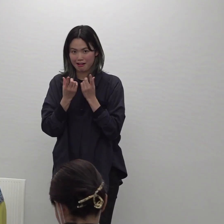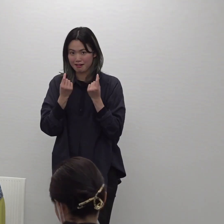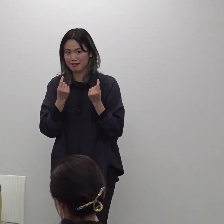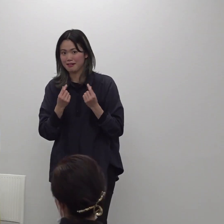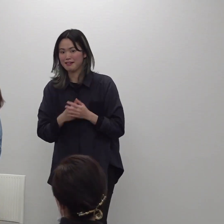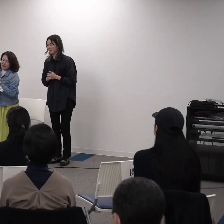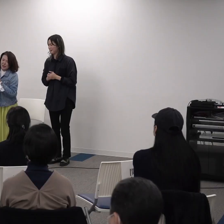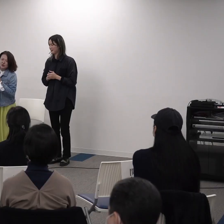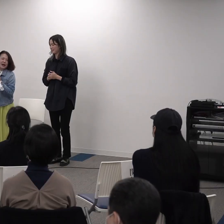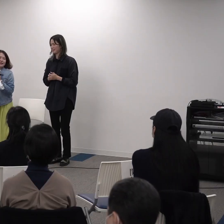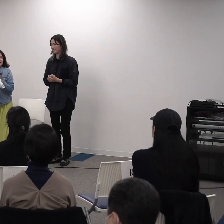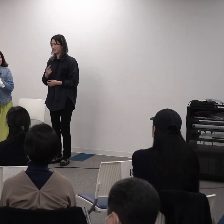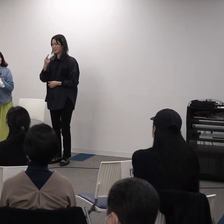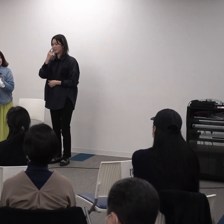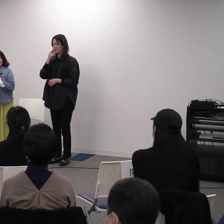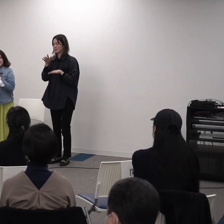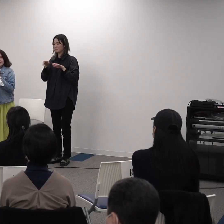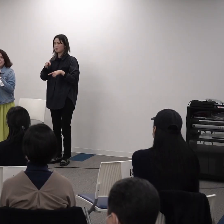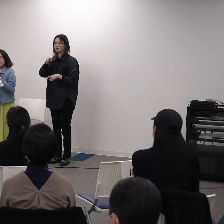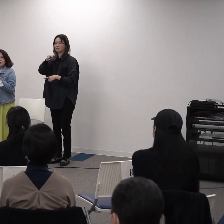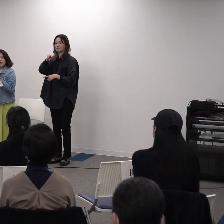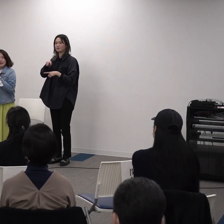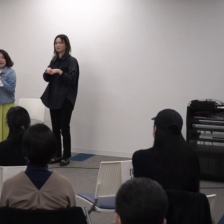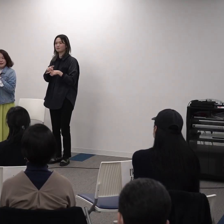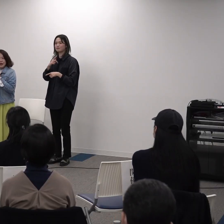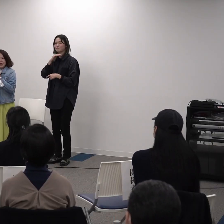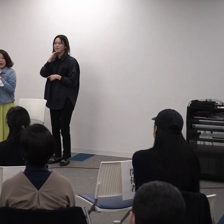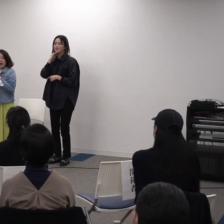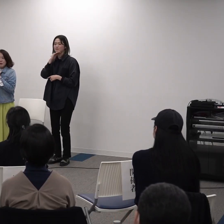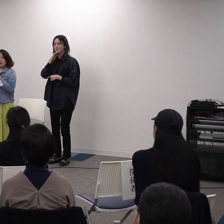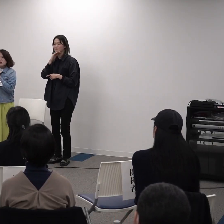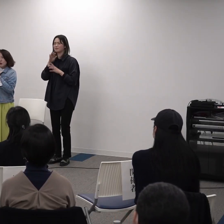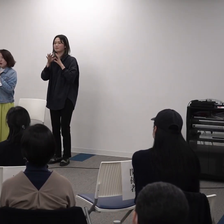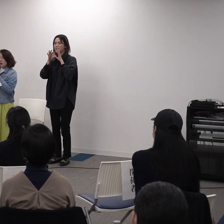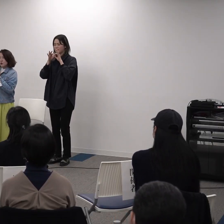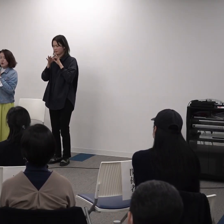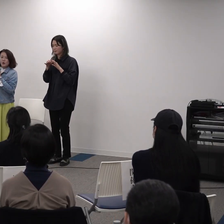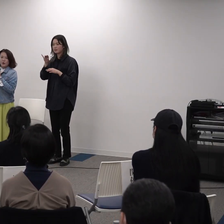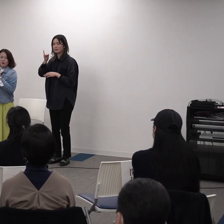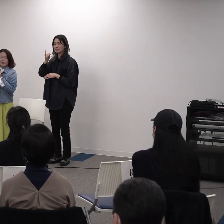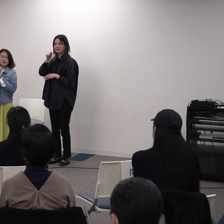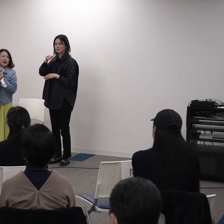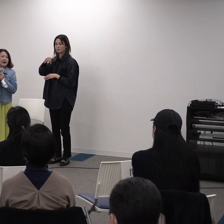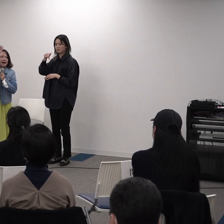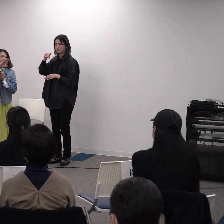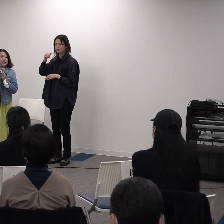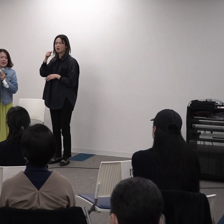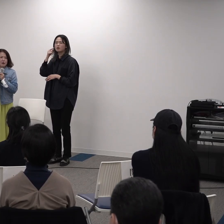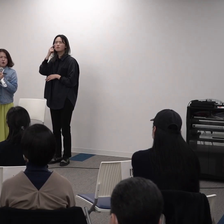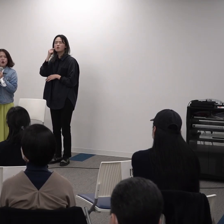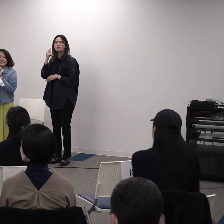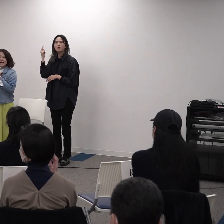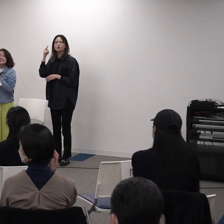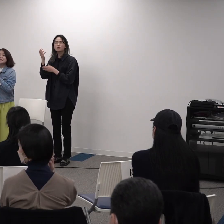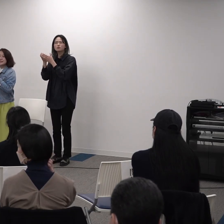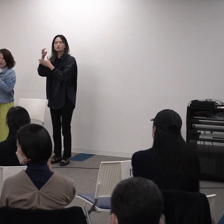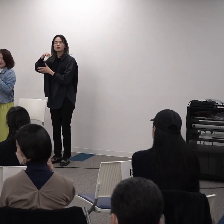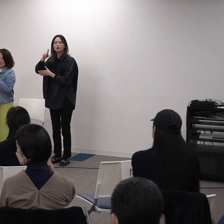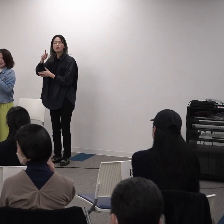私は今座っていたのでチャンプは、音が鳴って もしも音がする場所がわからない場合は（その場所を）探しに行きます